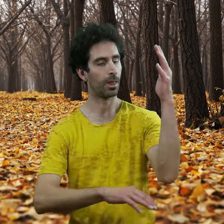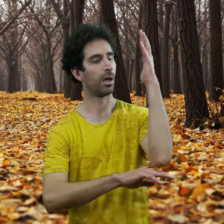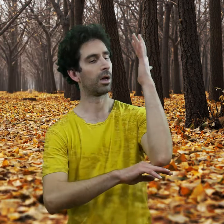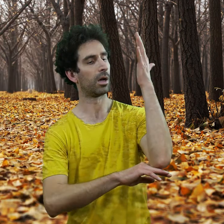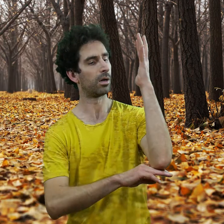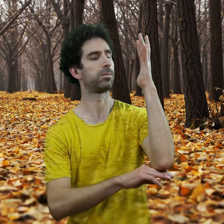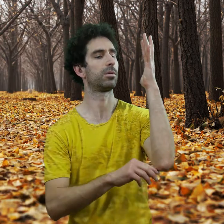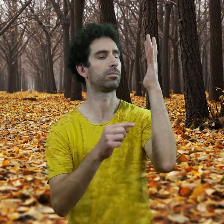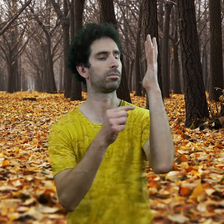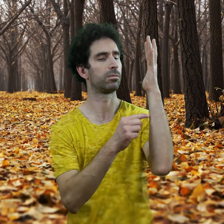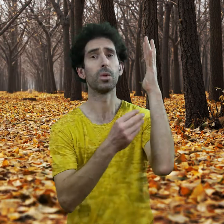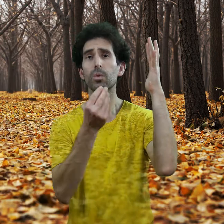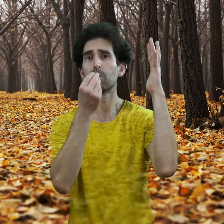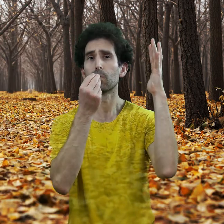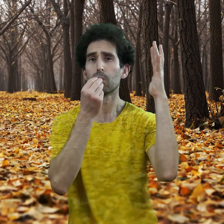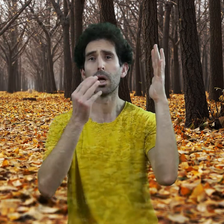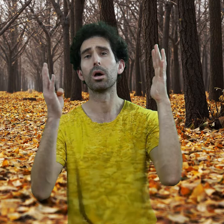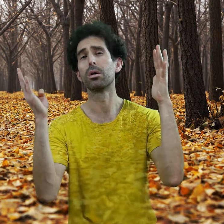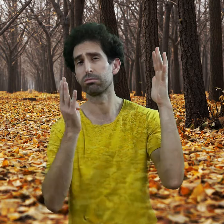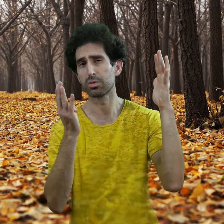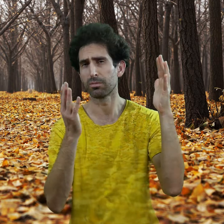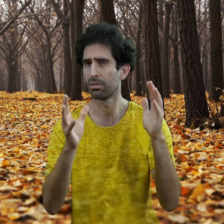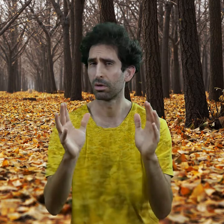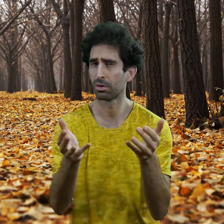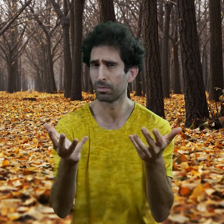Un arbre a besoin de s'alimenter, comment ?